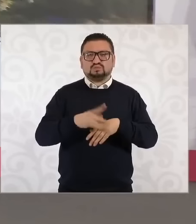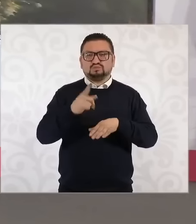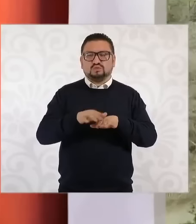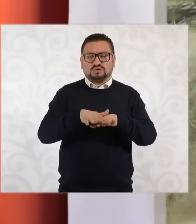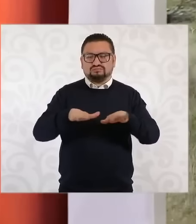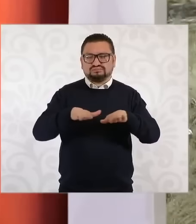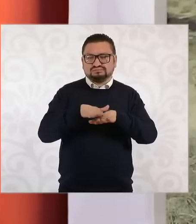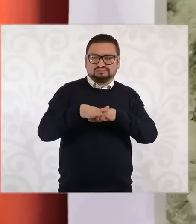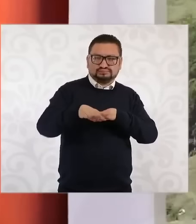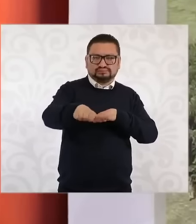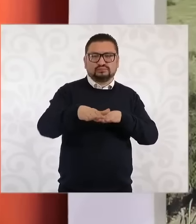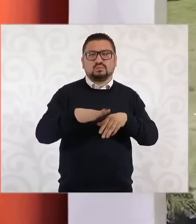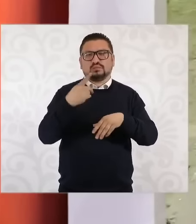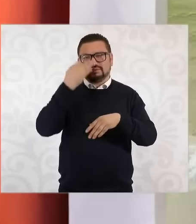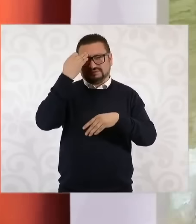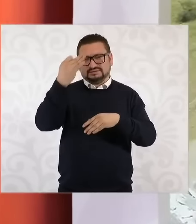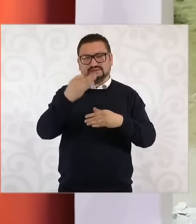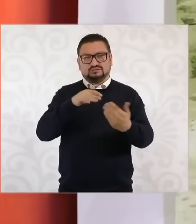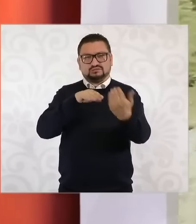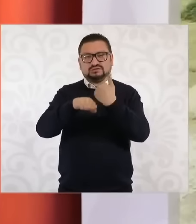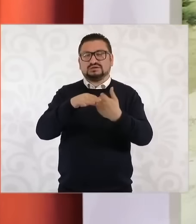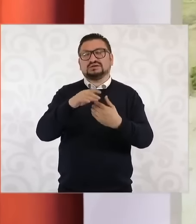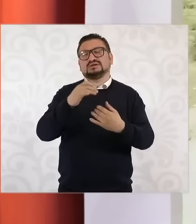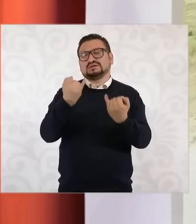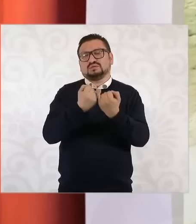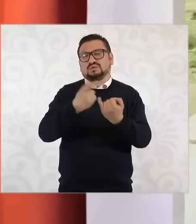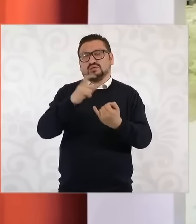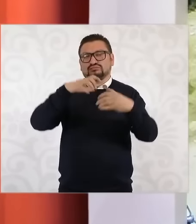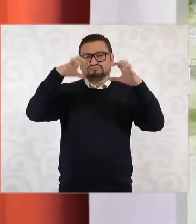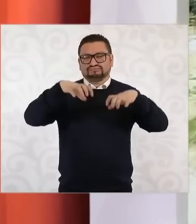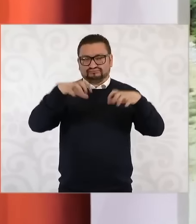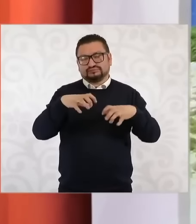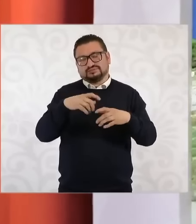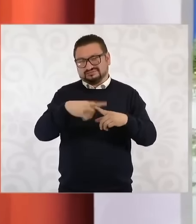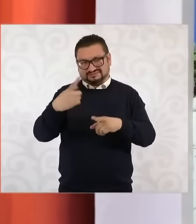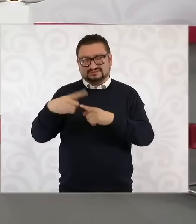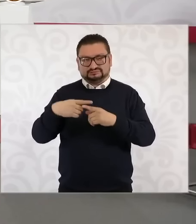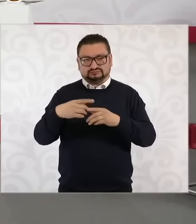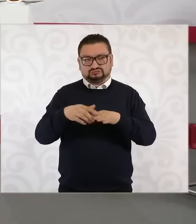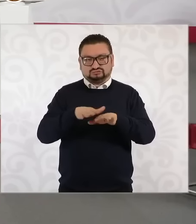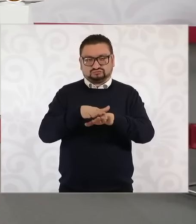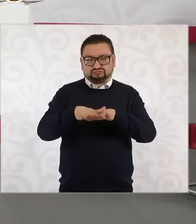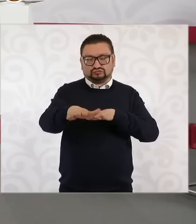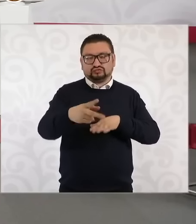por los tiempos de retorno de lluvias. Entonces, es un puente eh pues de 2 km de longitud. La